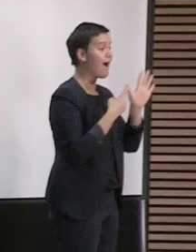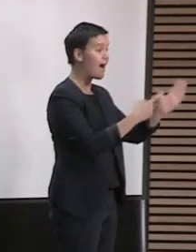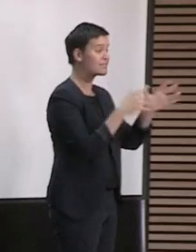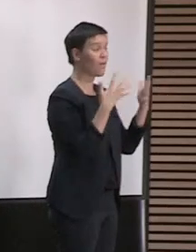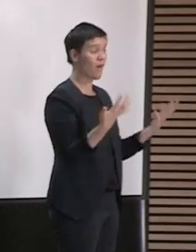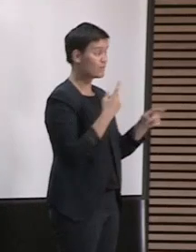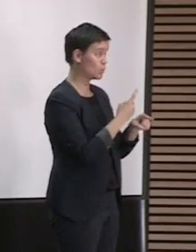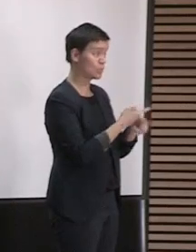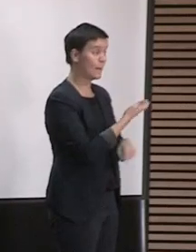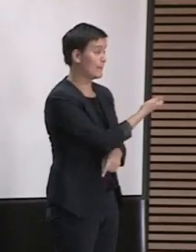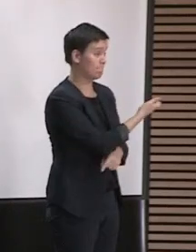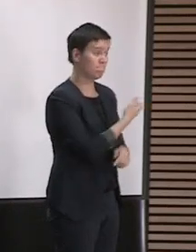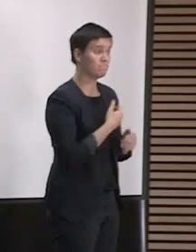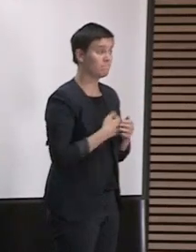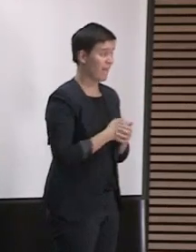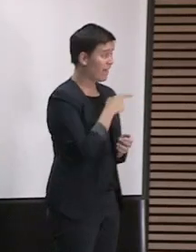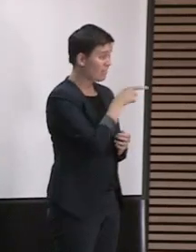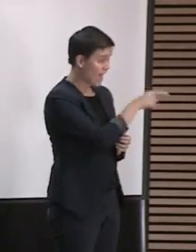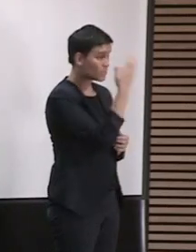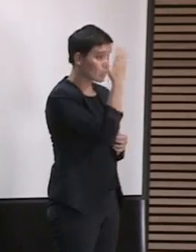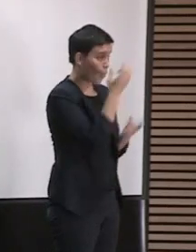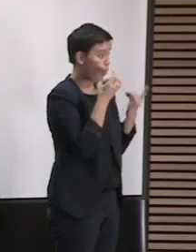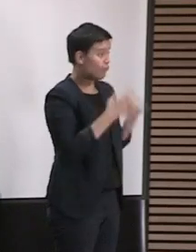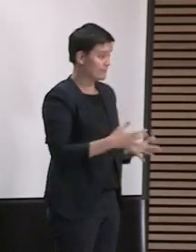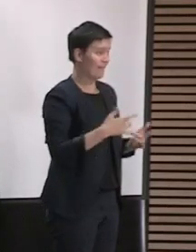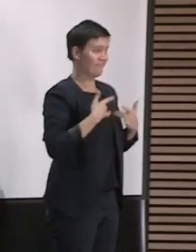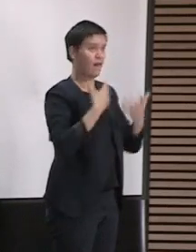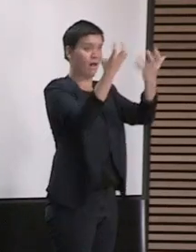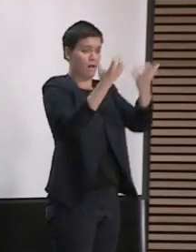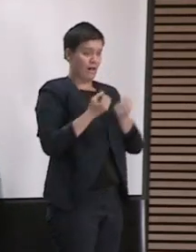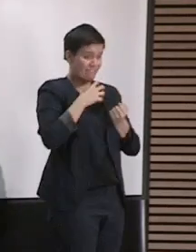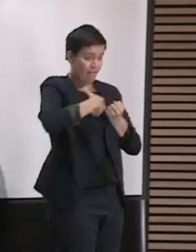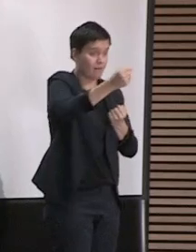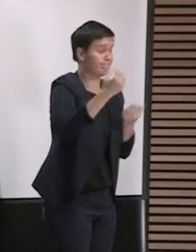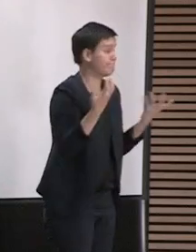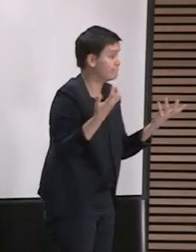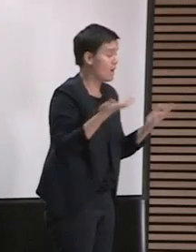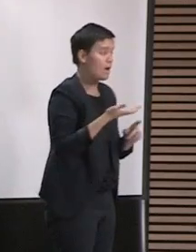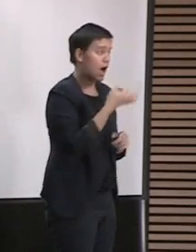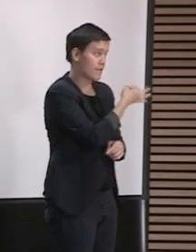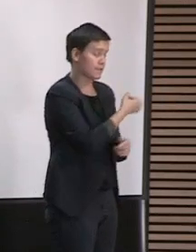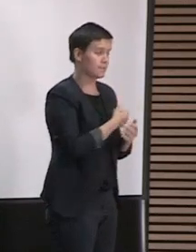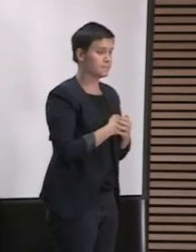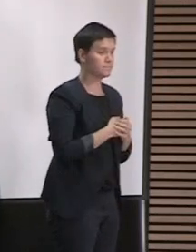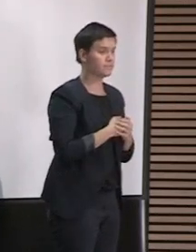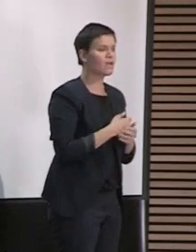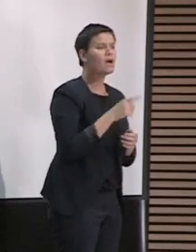ranei. GRANT